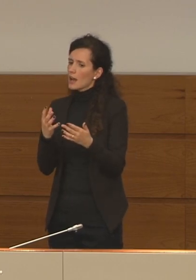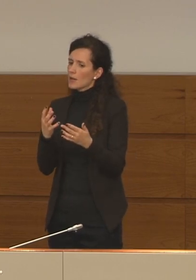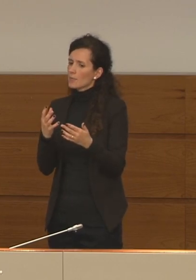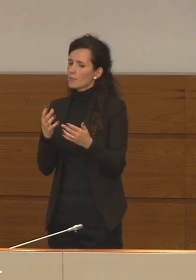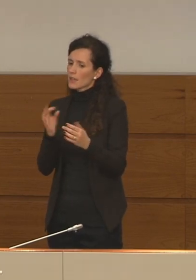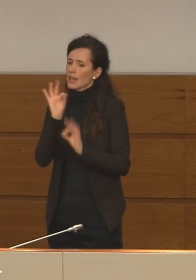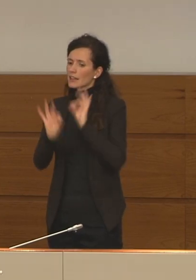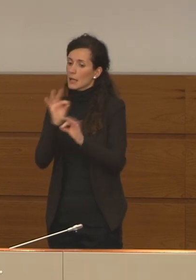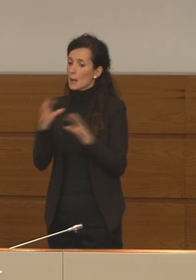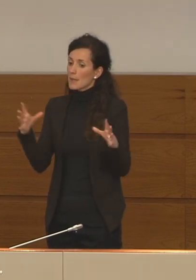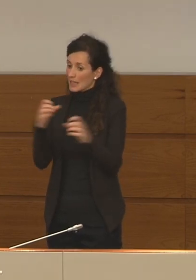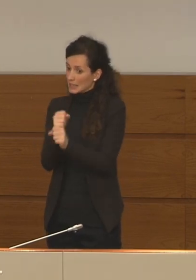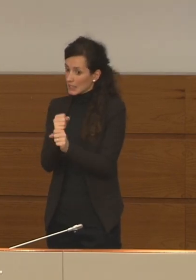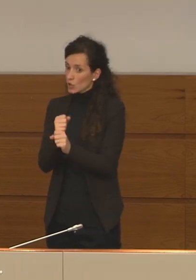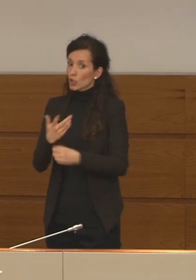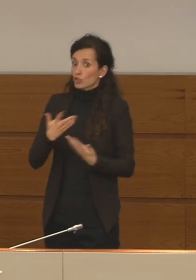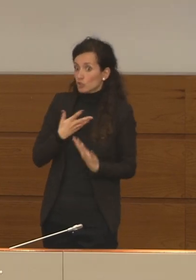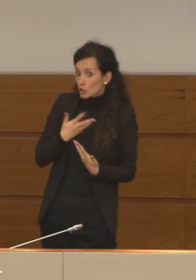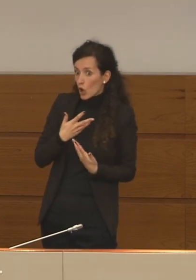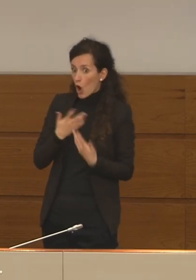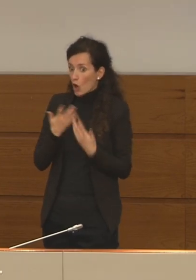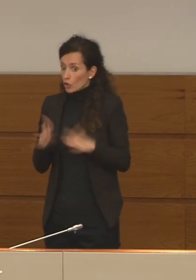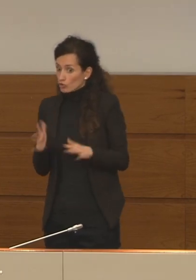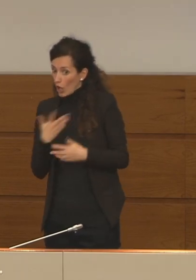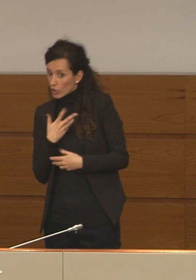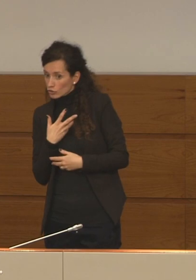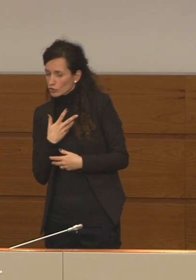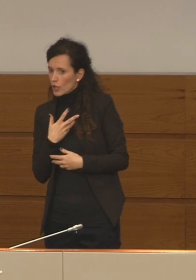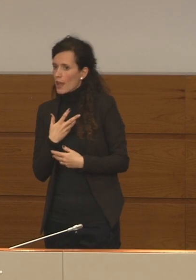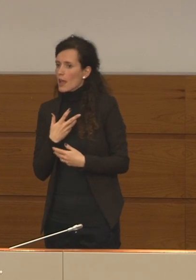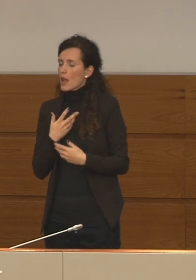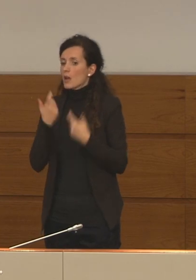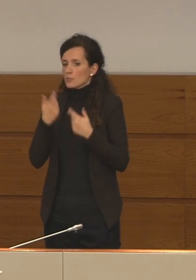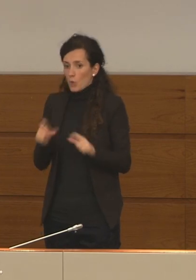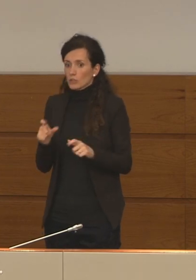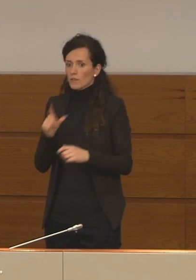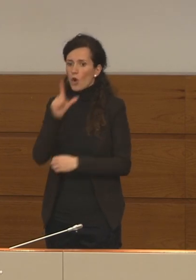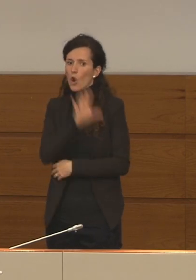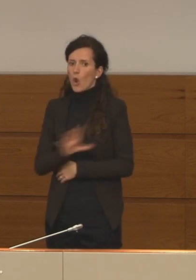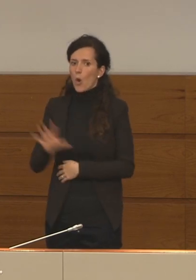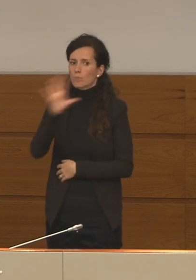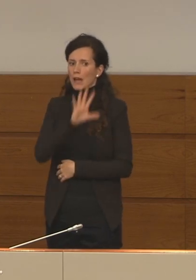se già ci sono, quali sono perché ci rendiamo conto che la Lombardia ormai è